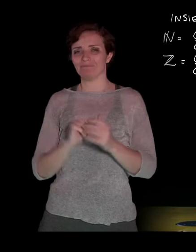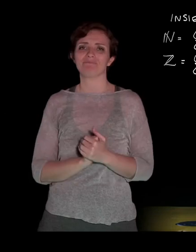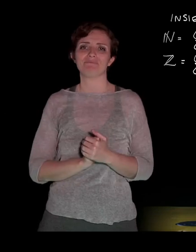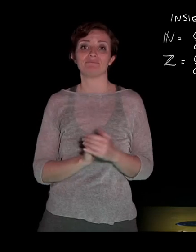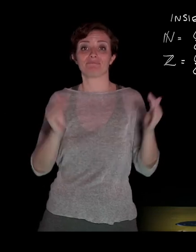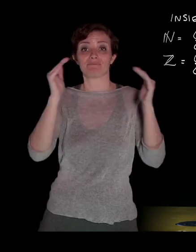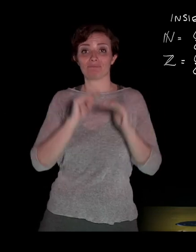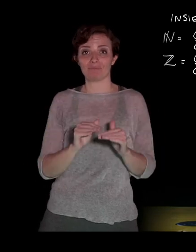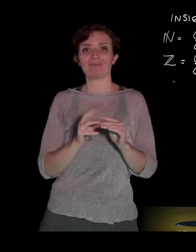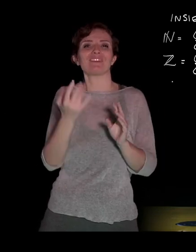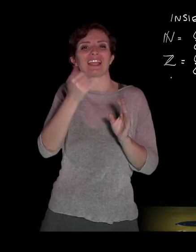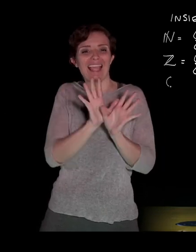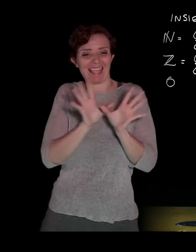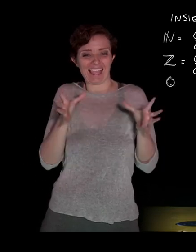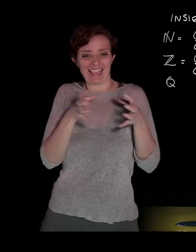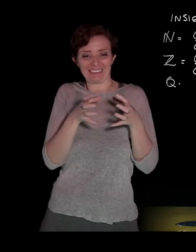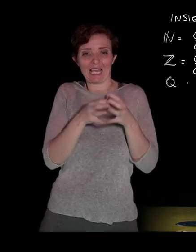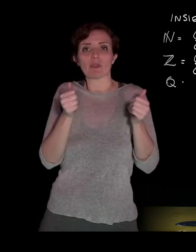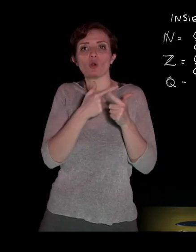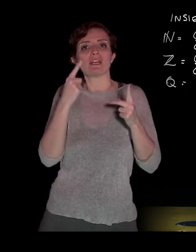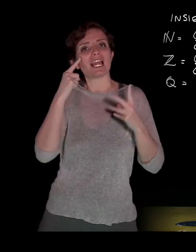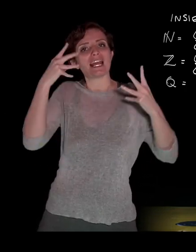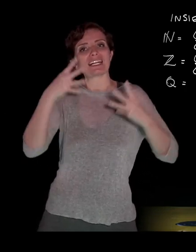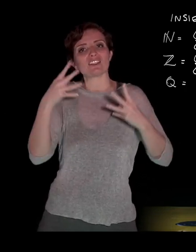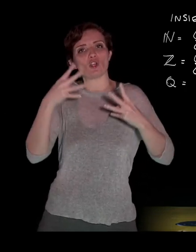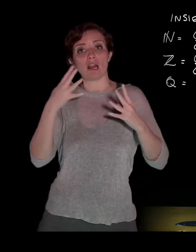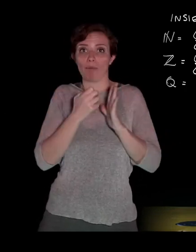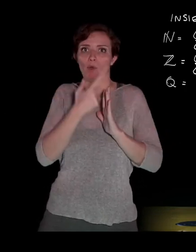Infine gli insiemi dei numeri 'razionali', che è un insieme molto importante,